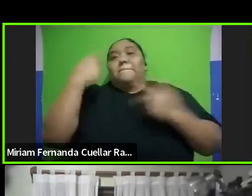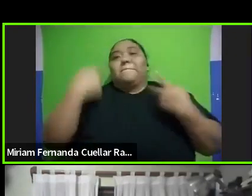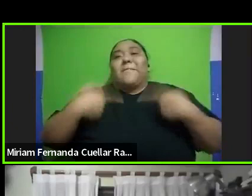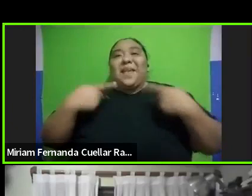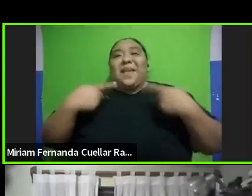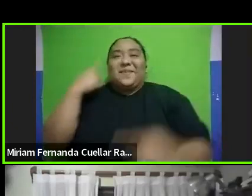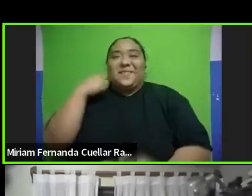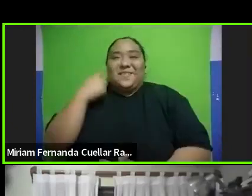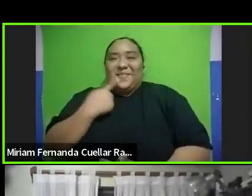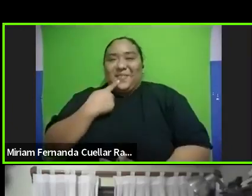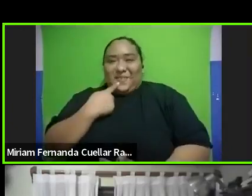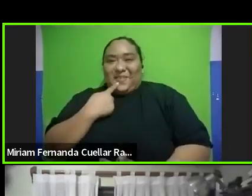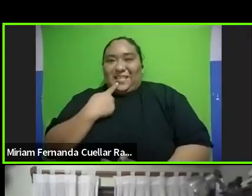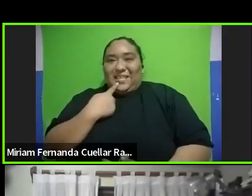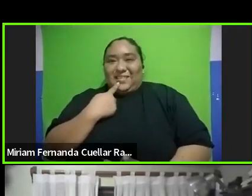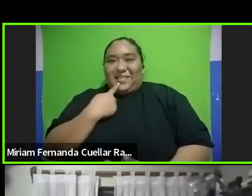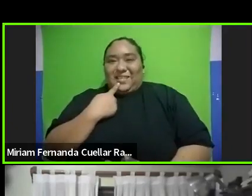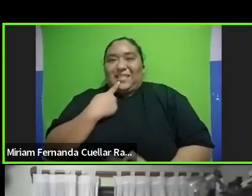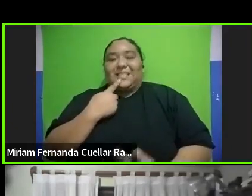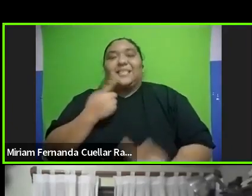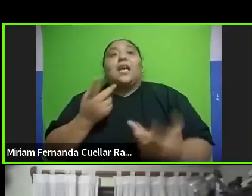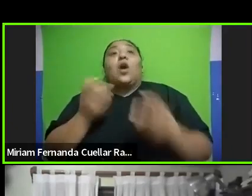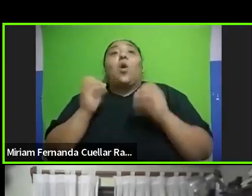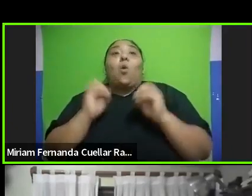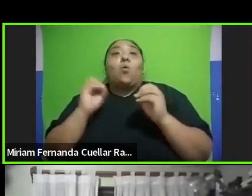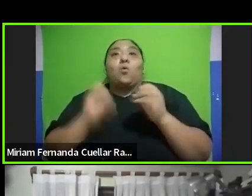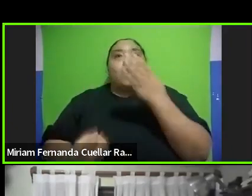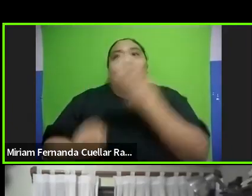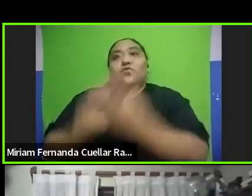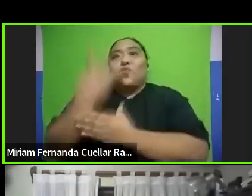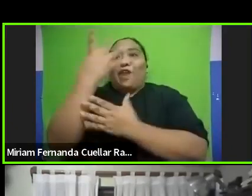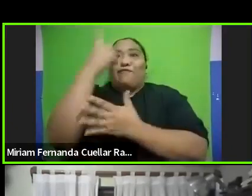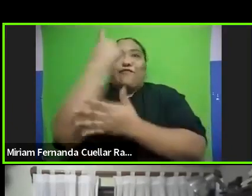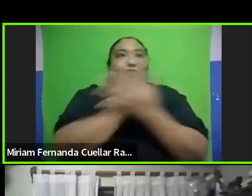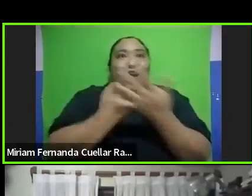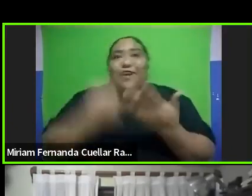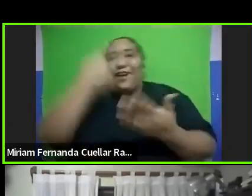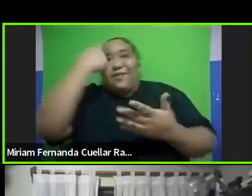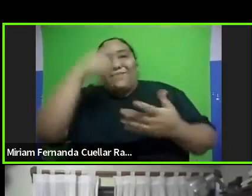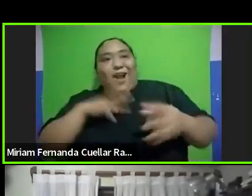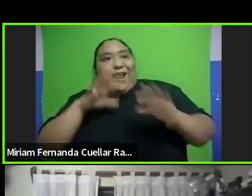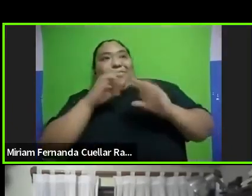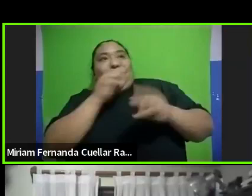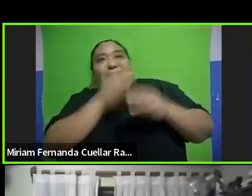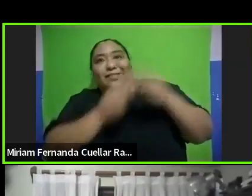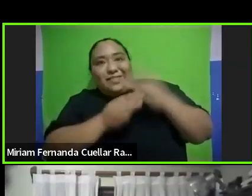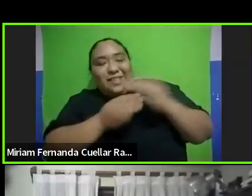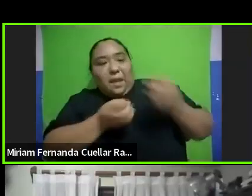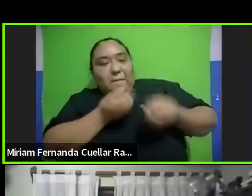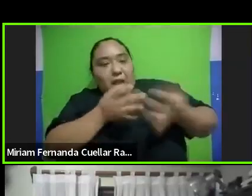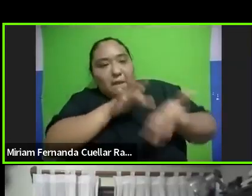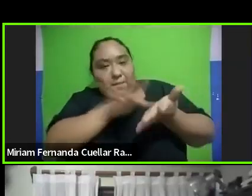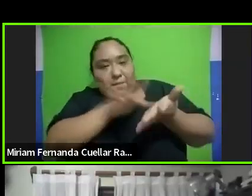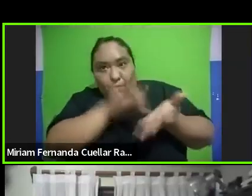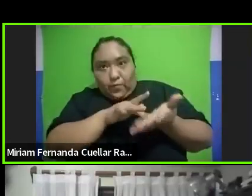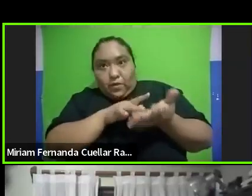sordas o si se diseña alguno para sordas o si se diseña alguno para personas solares s solas, También le sirve para personas oyentes. Eso es algo muy bonito, muy. bonito y muy interesante.